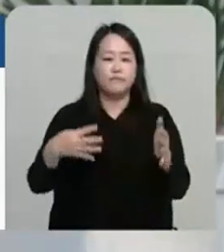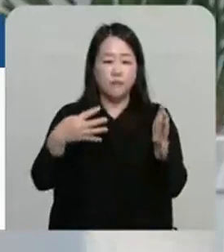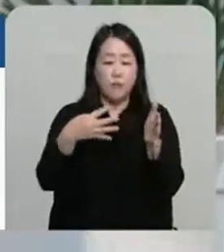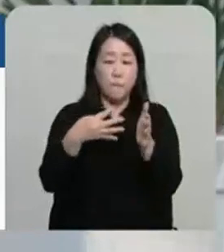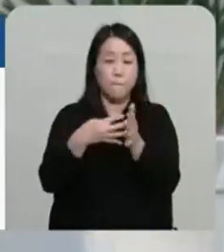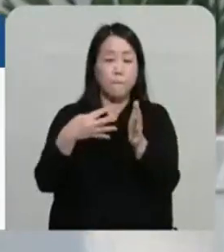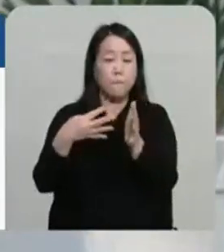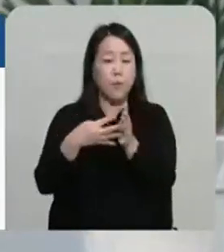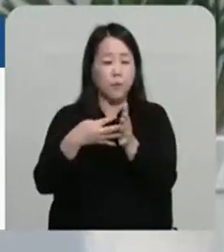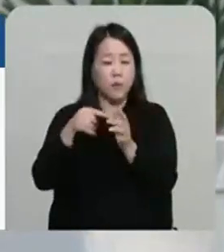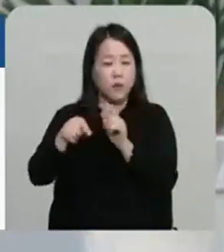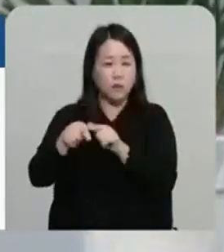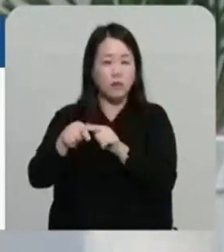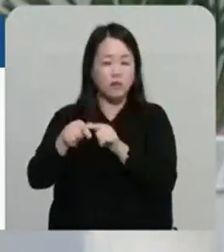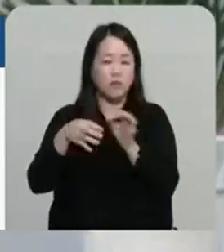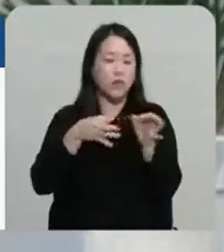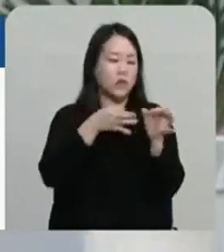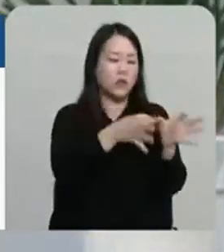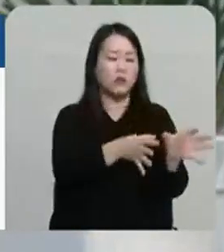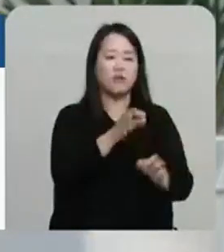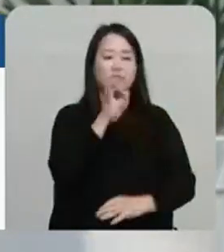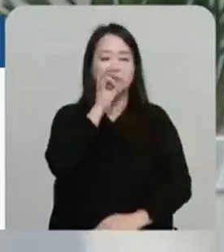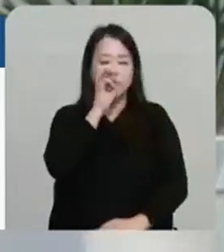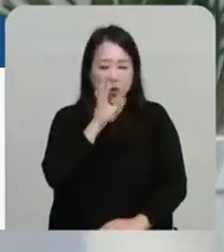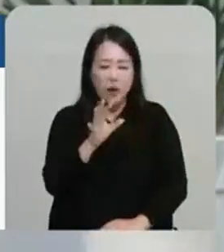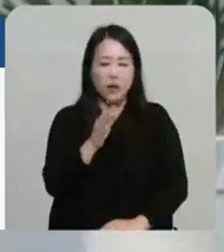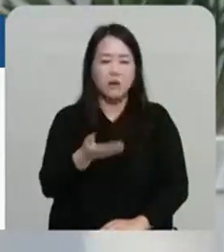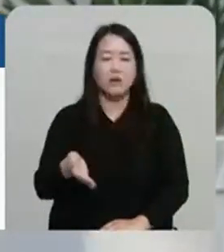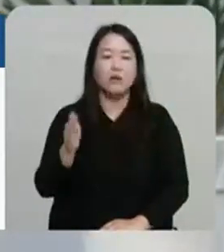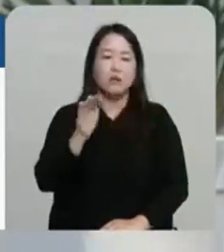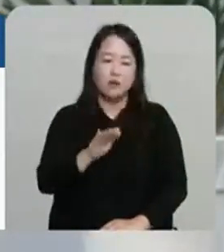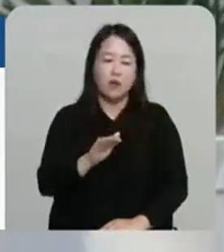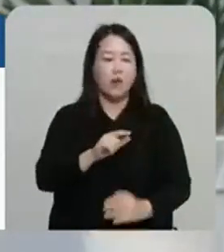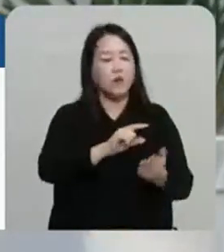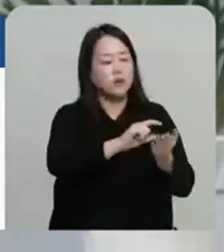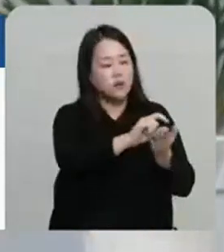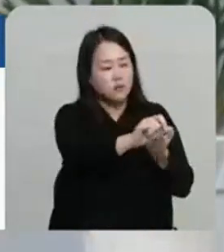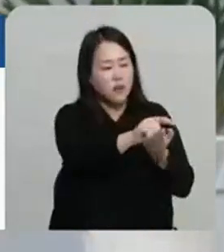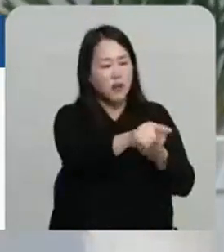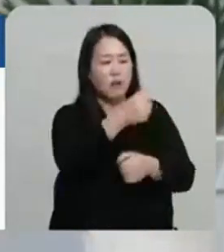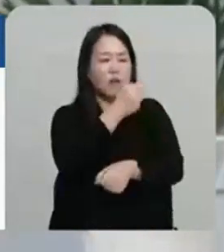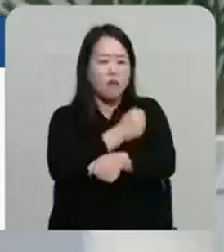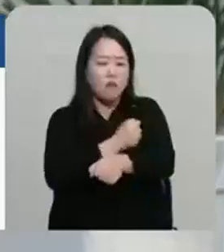수 없게 돼 있는데 지역지방에 기여 하고자 하는 법인들은 일정 부분